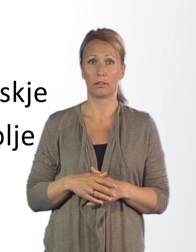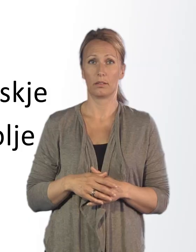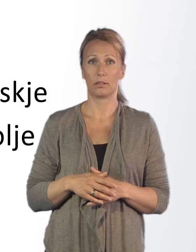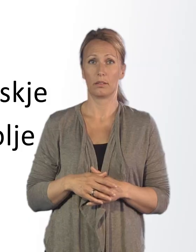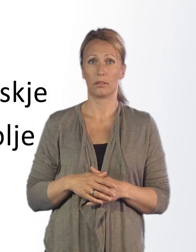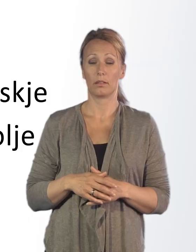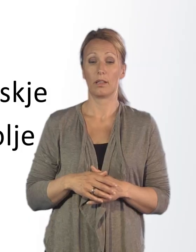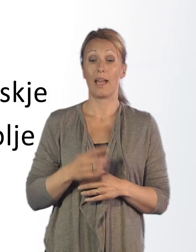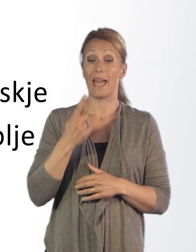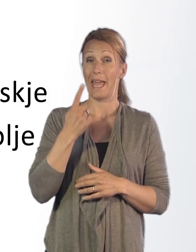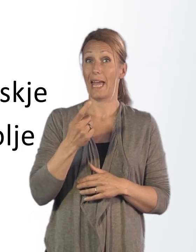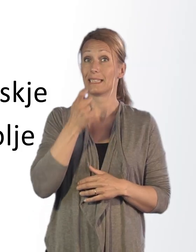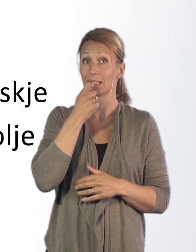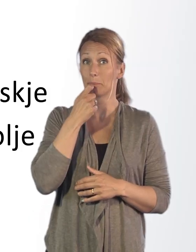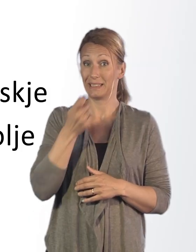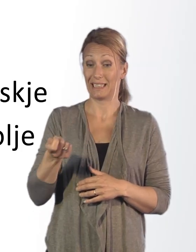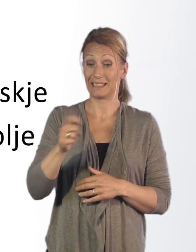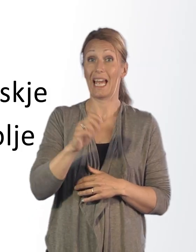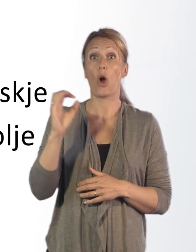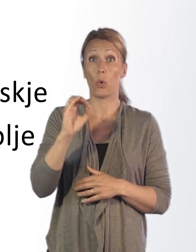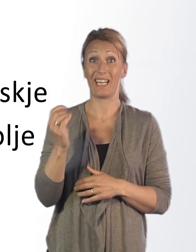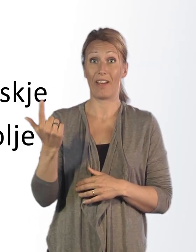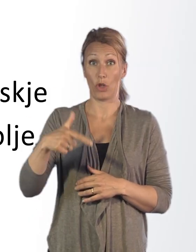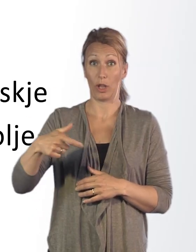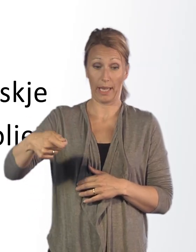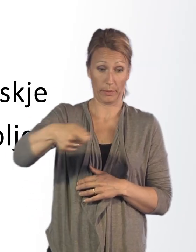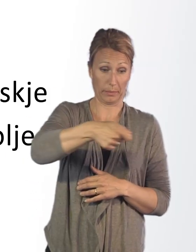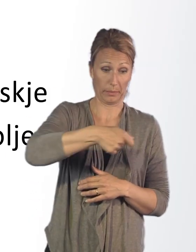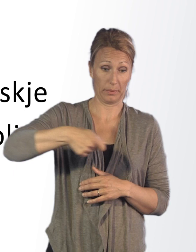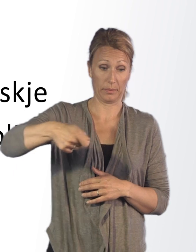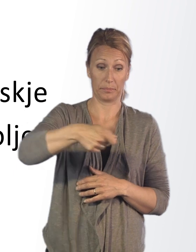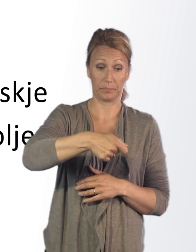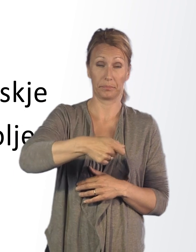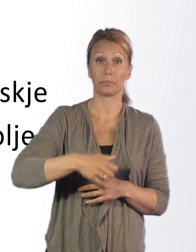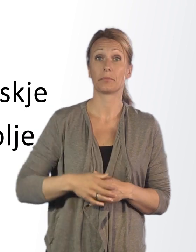Hell over 1 spiseskje olivenolje.